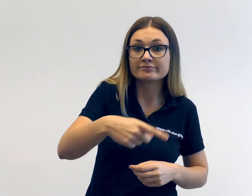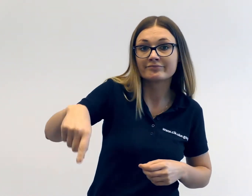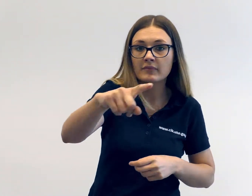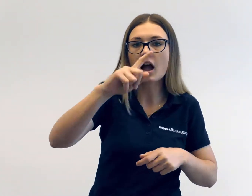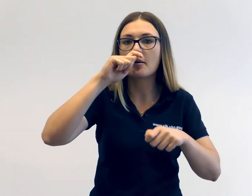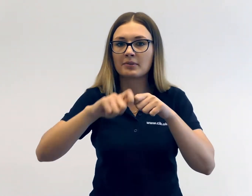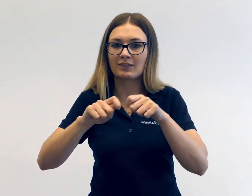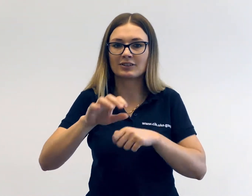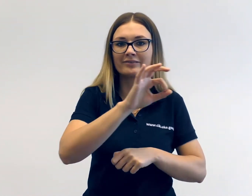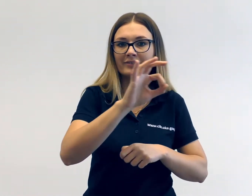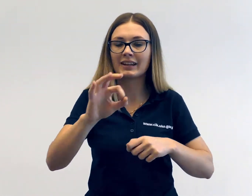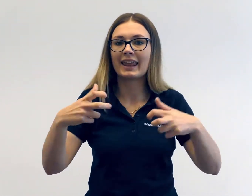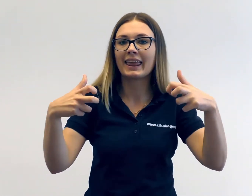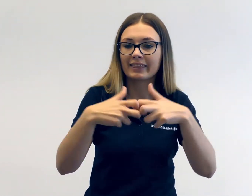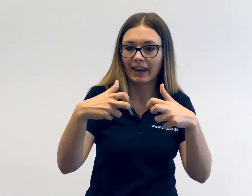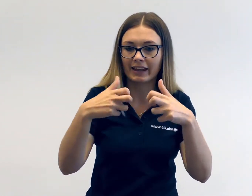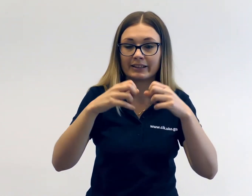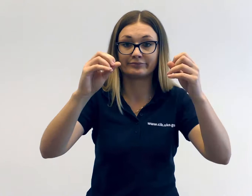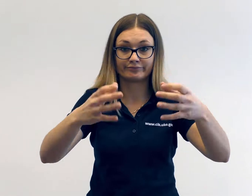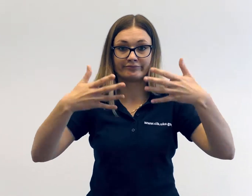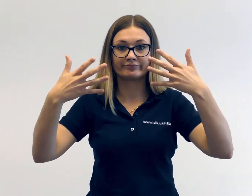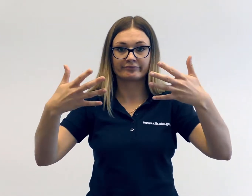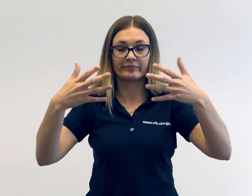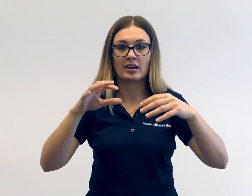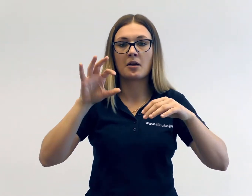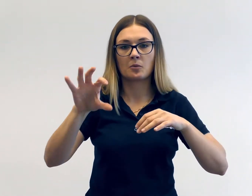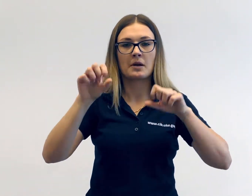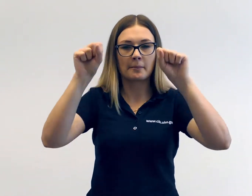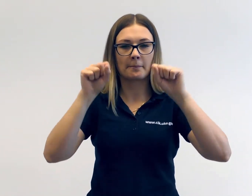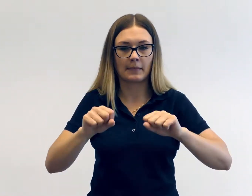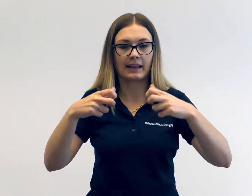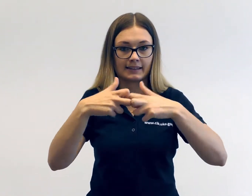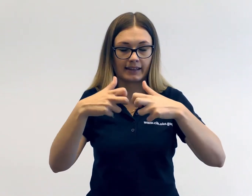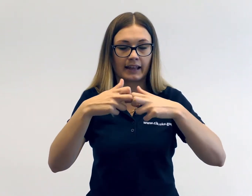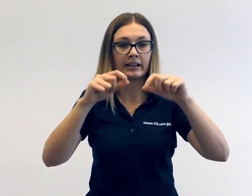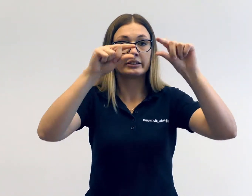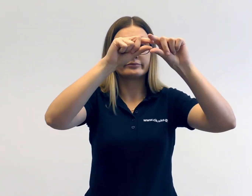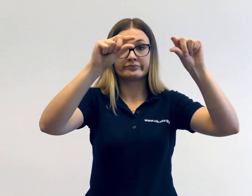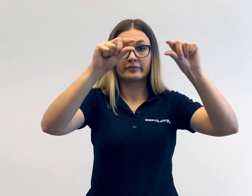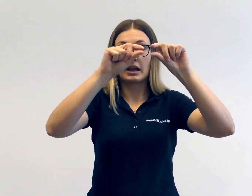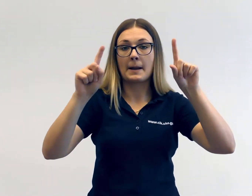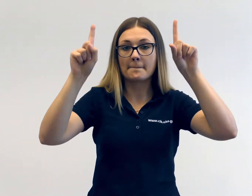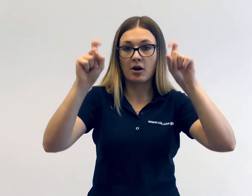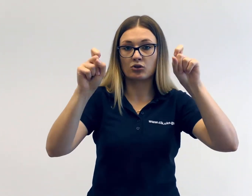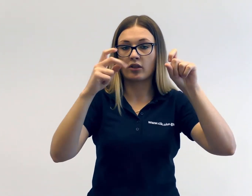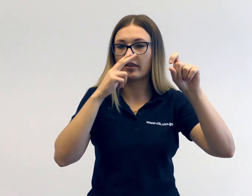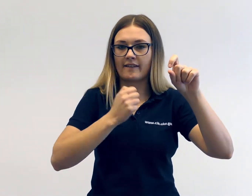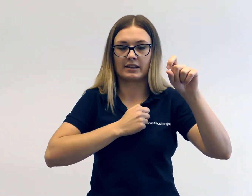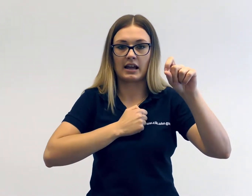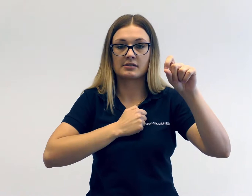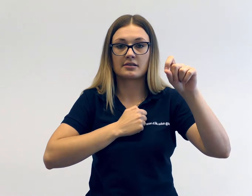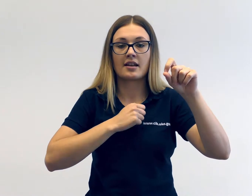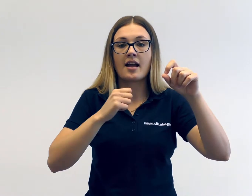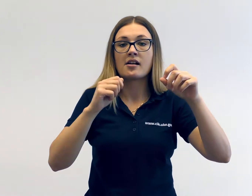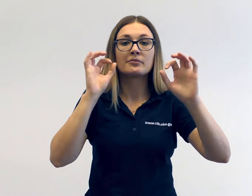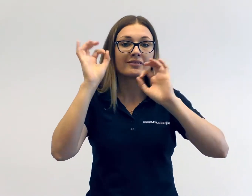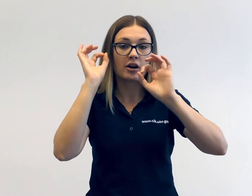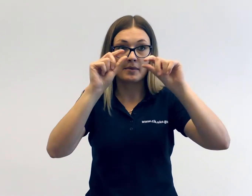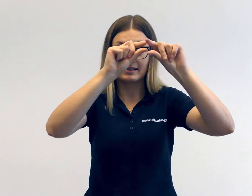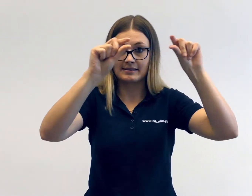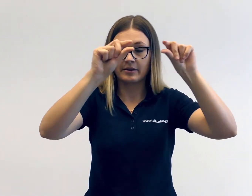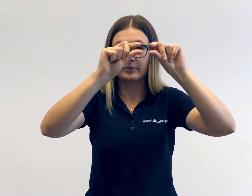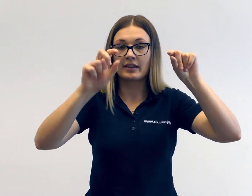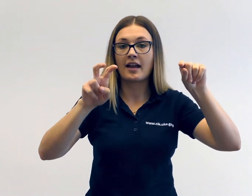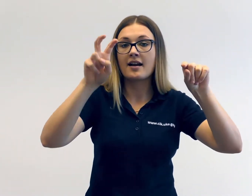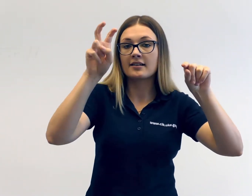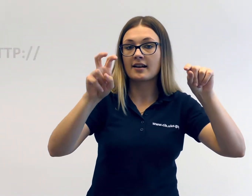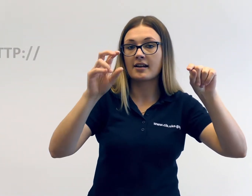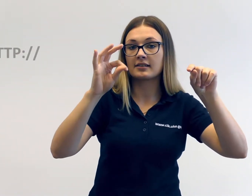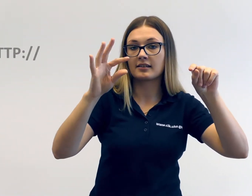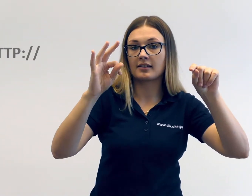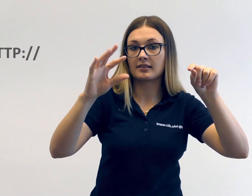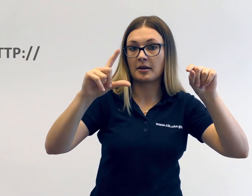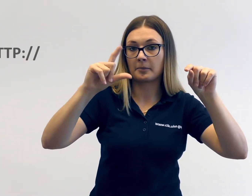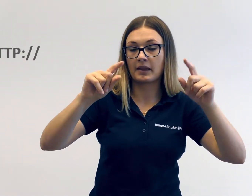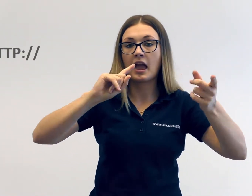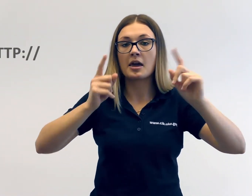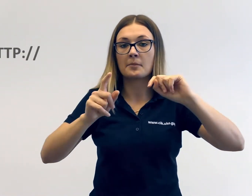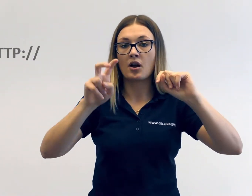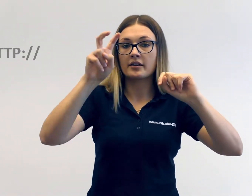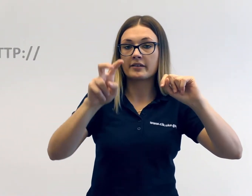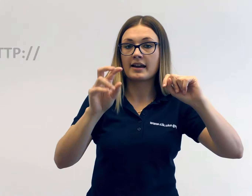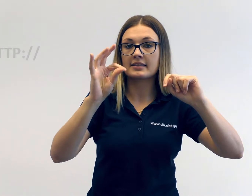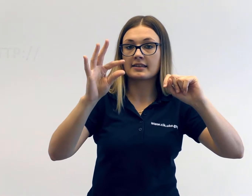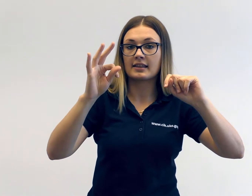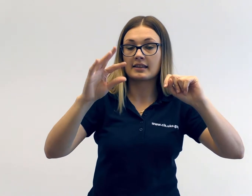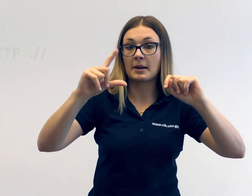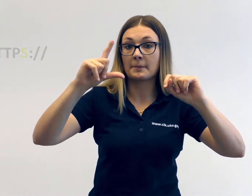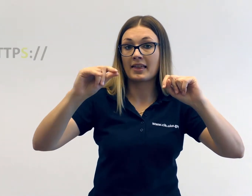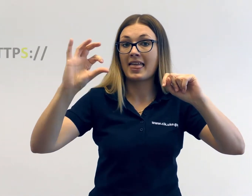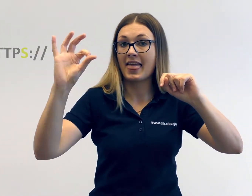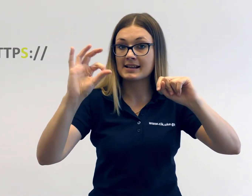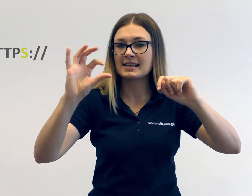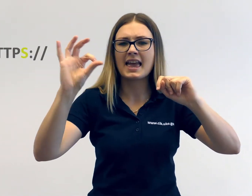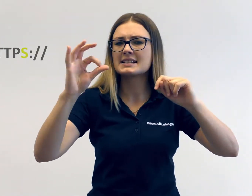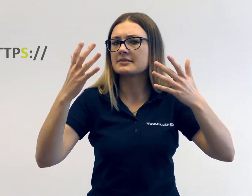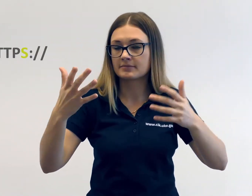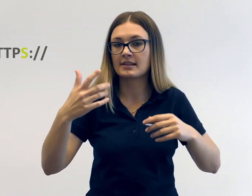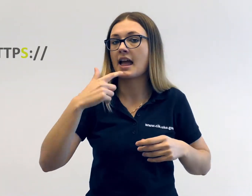Przede wszystkim sprawdź czy na pasku adresu strony twojego banku widnieje protokół HTTPS: czy HTTP:.